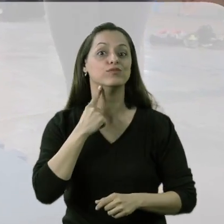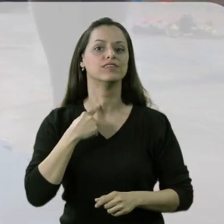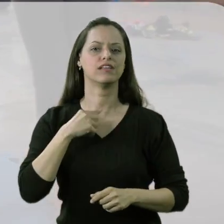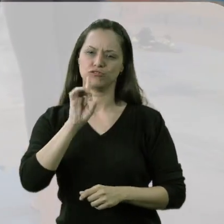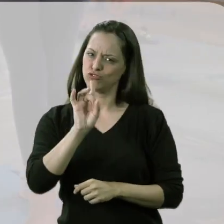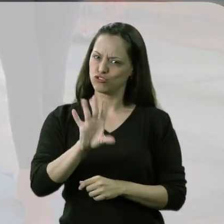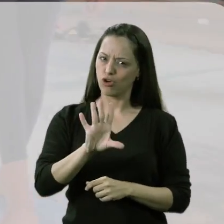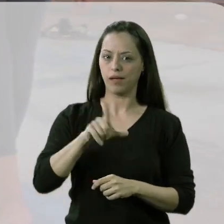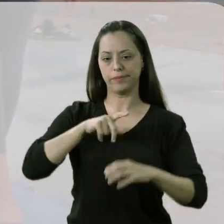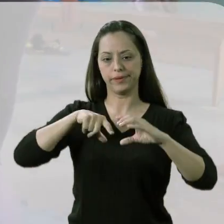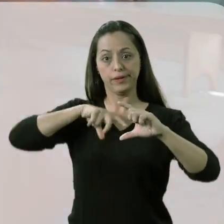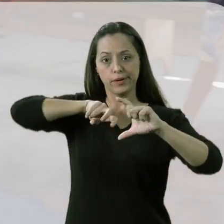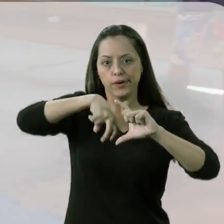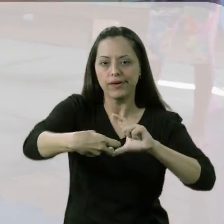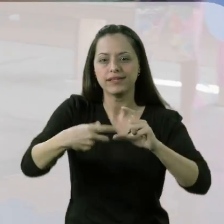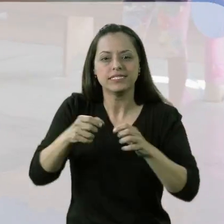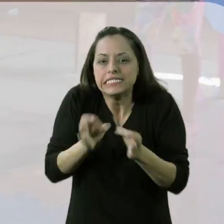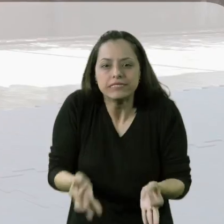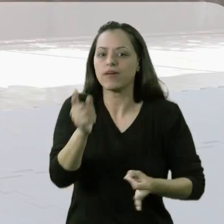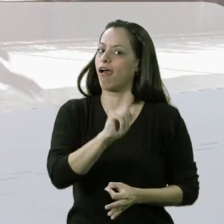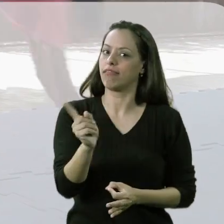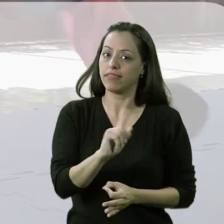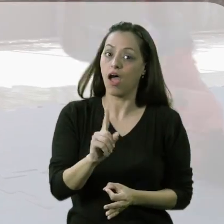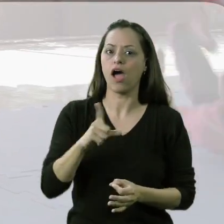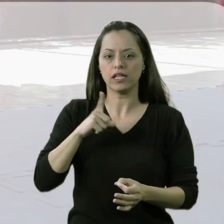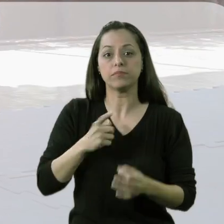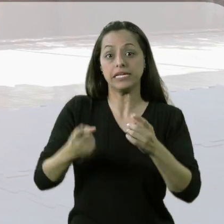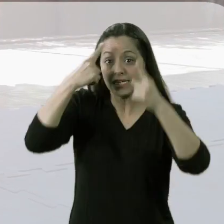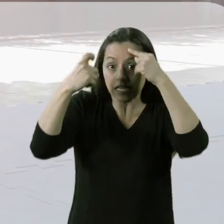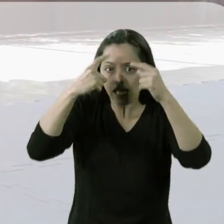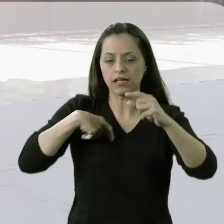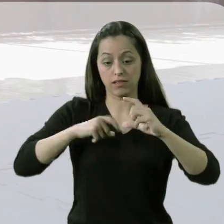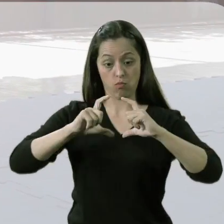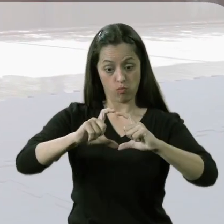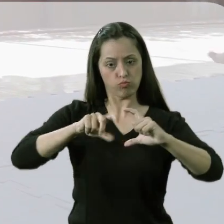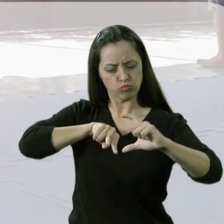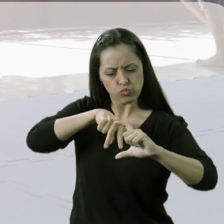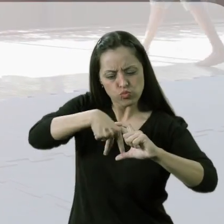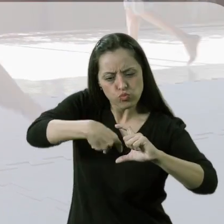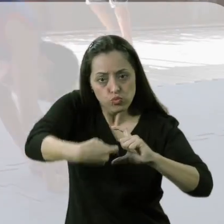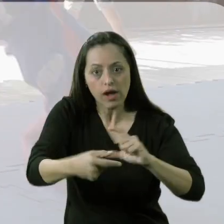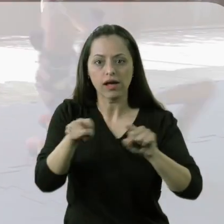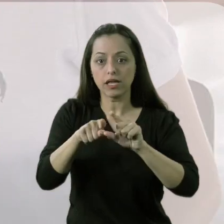Não é só um rolamento, não é só o movimento do rolamento em si, eu tinha que fazer o rolamento passando por dentro do arco.